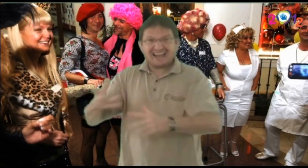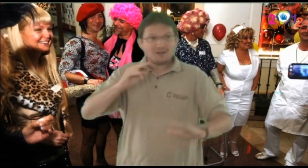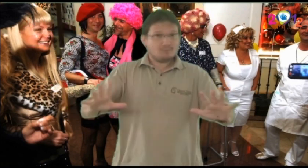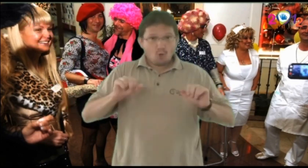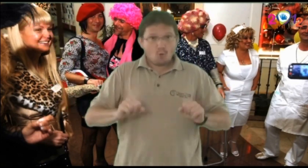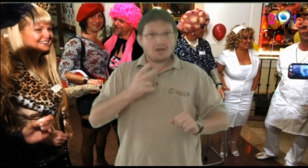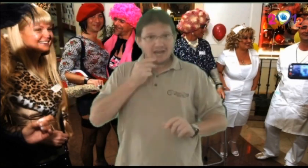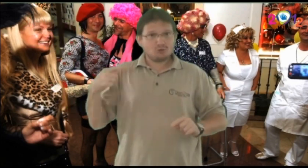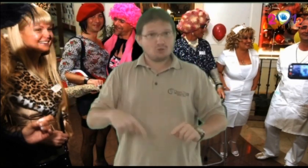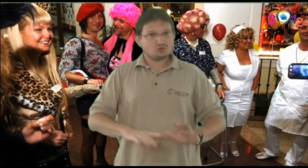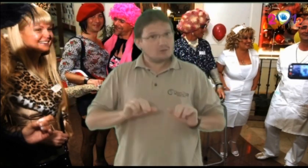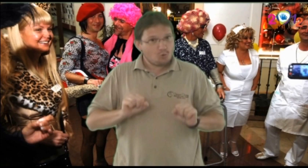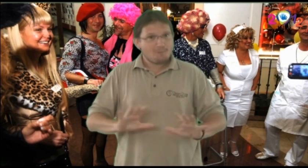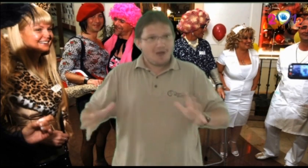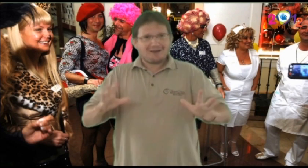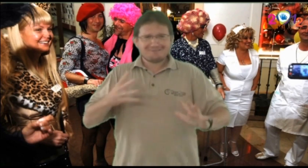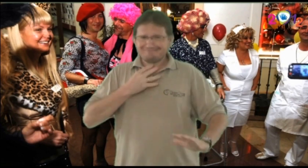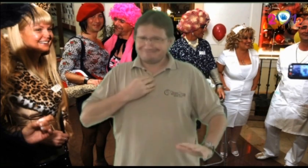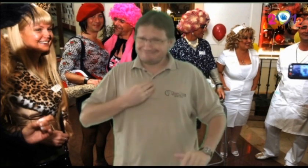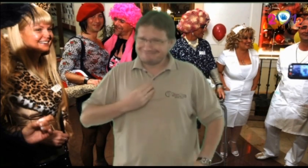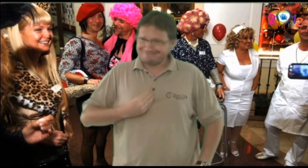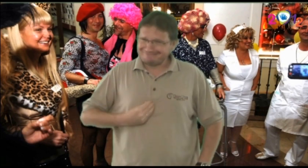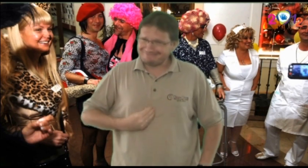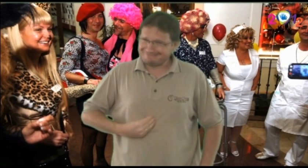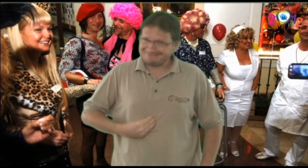A rendõrök viszont azt mondták, hogy tényleg a rendõrségtõl jöttek...